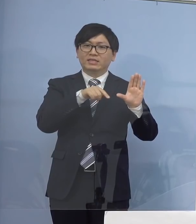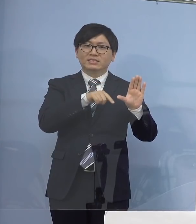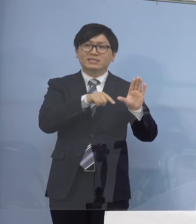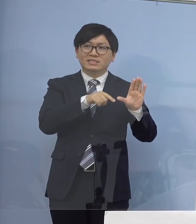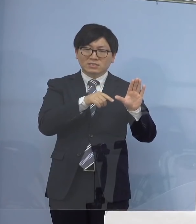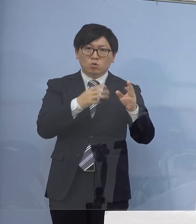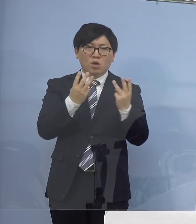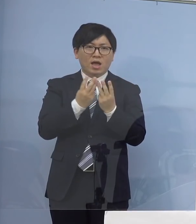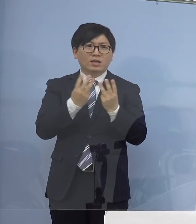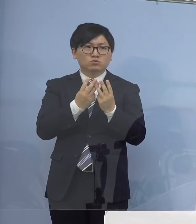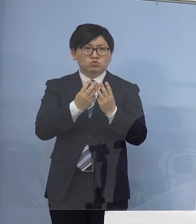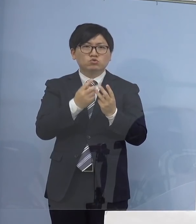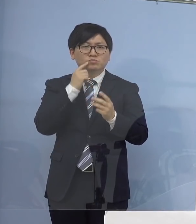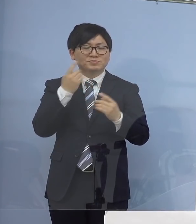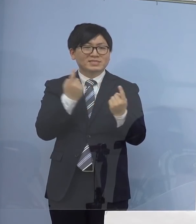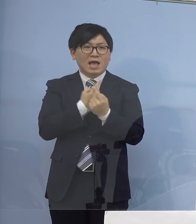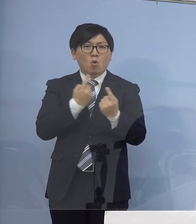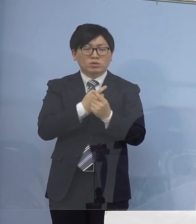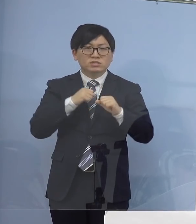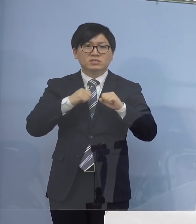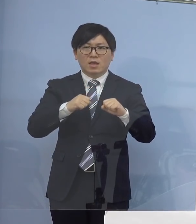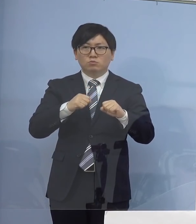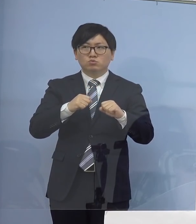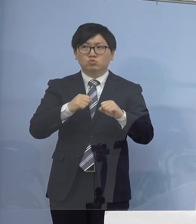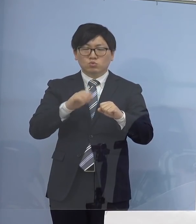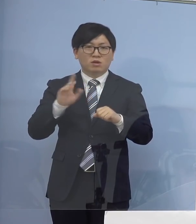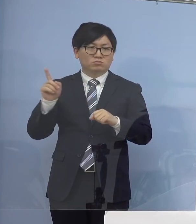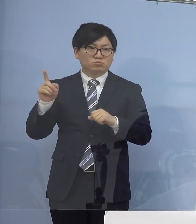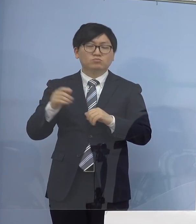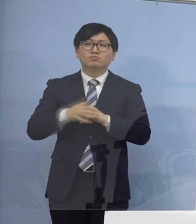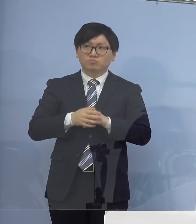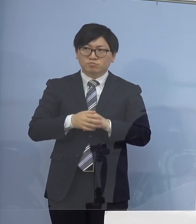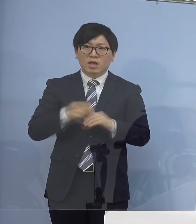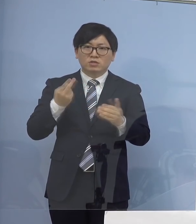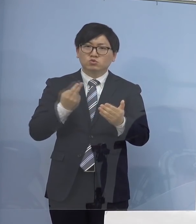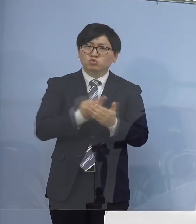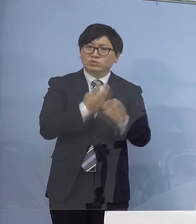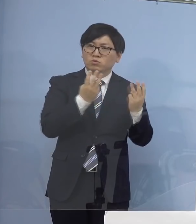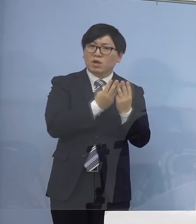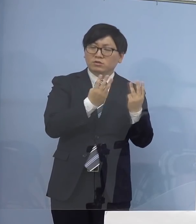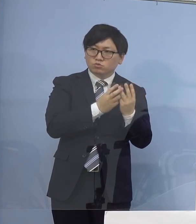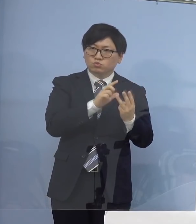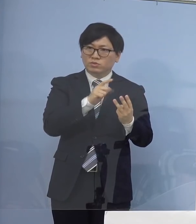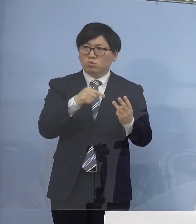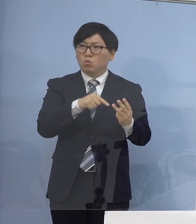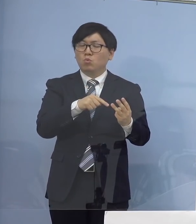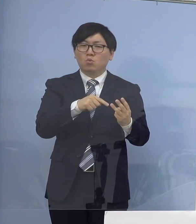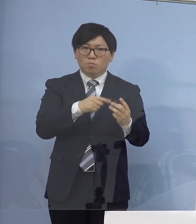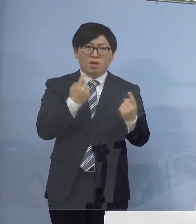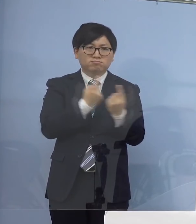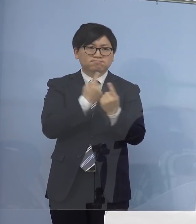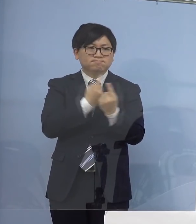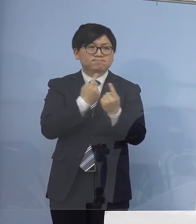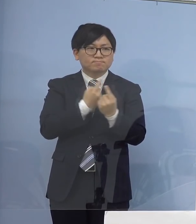例えば入院率、こうしたものの導入をしていくなど 改訂がなされるということでありますので